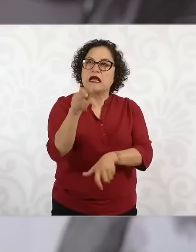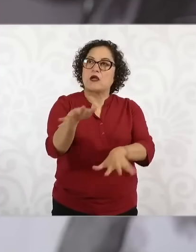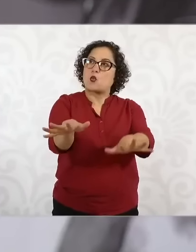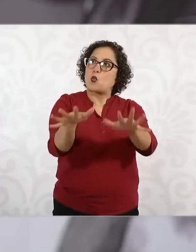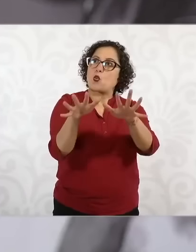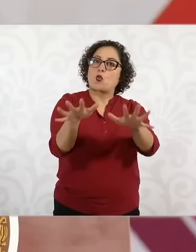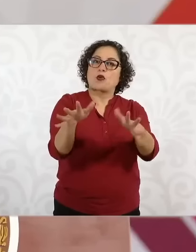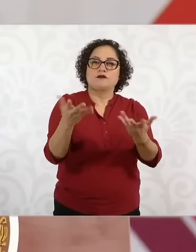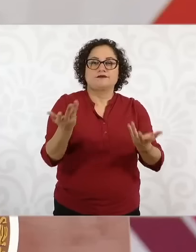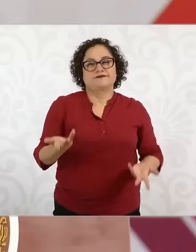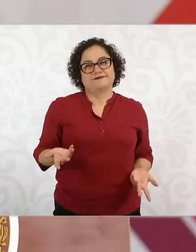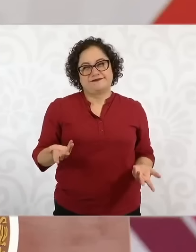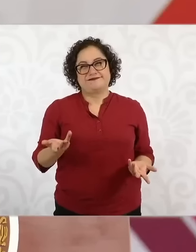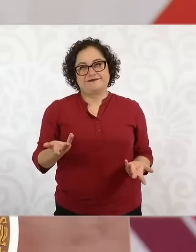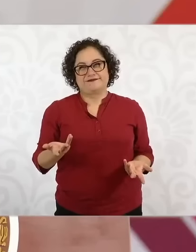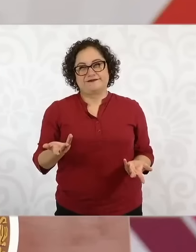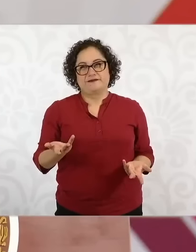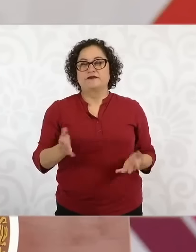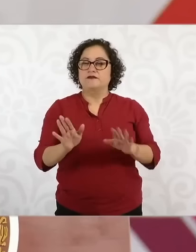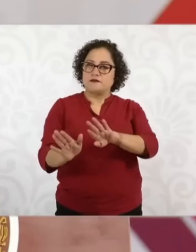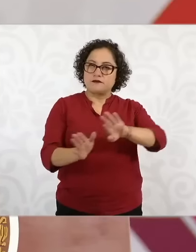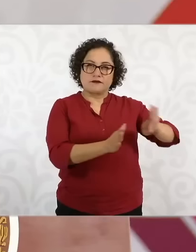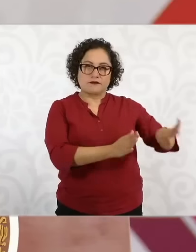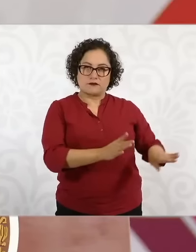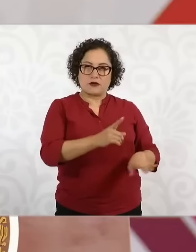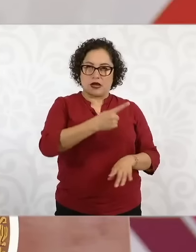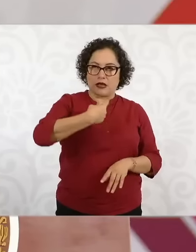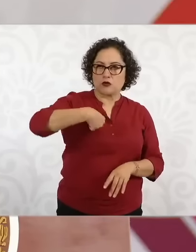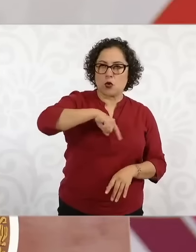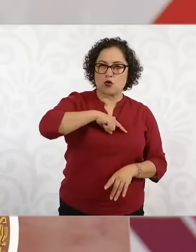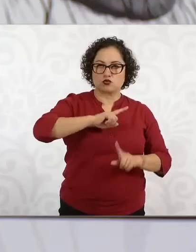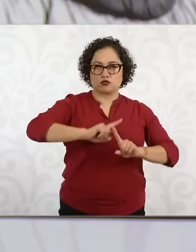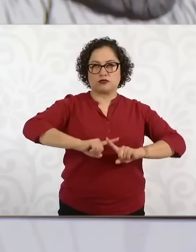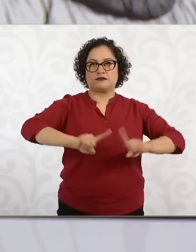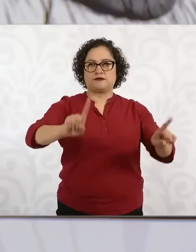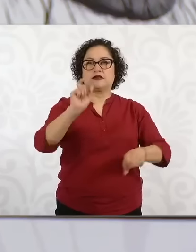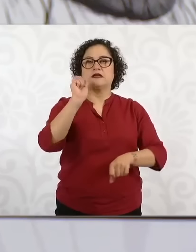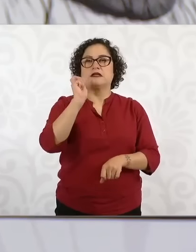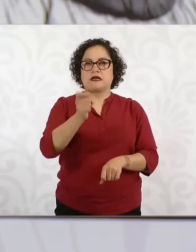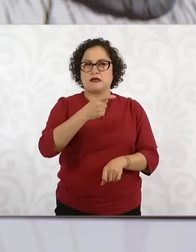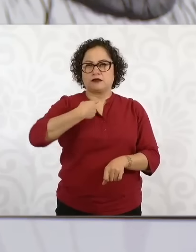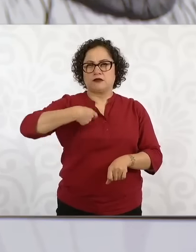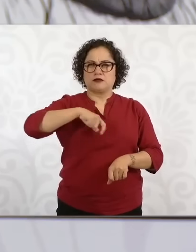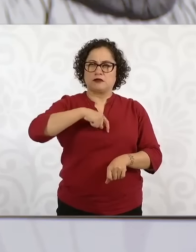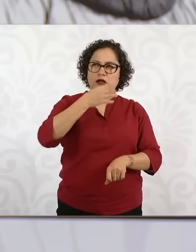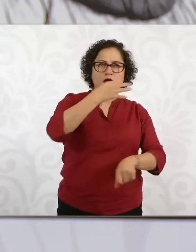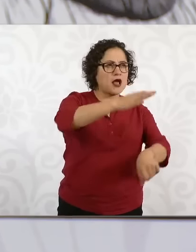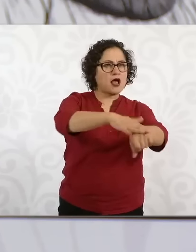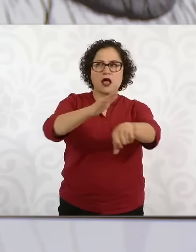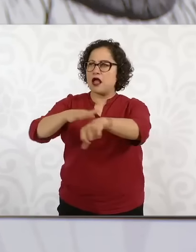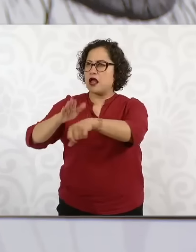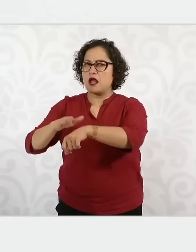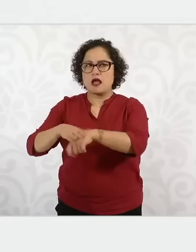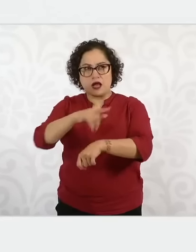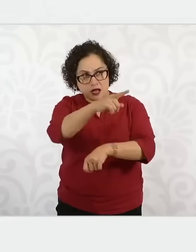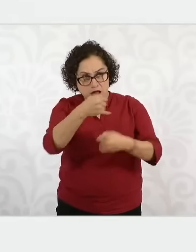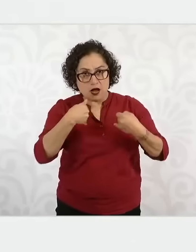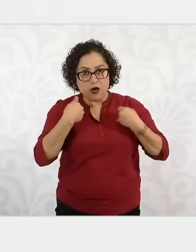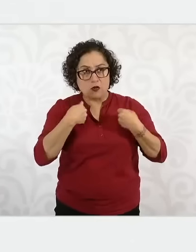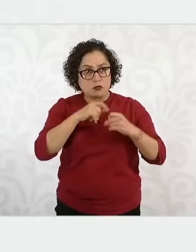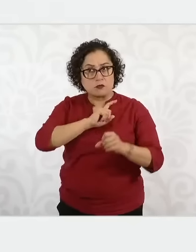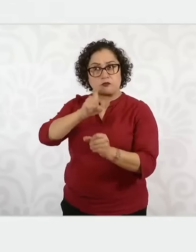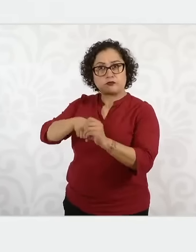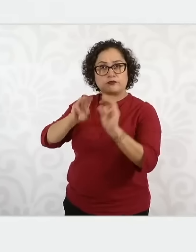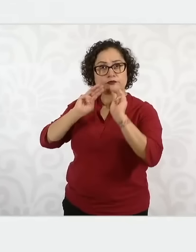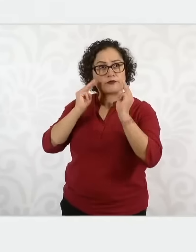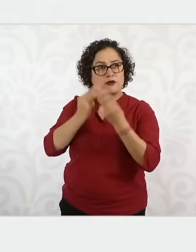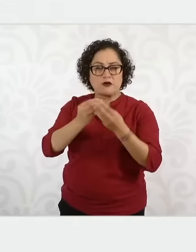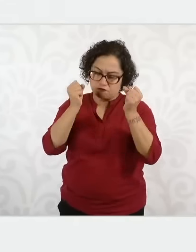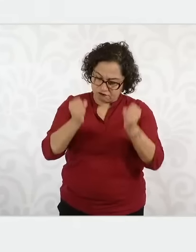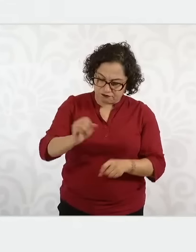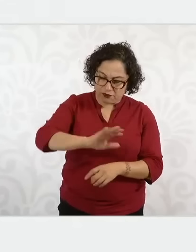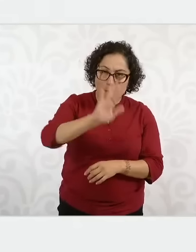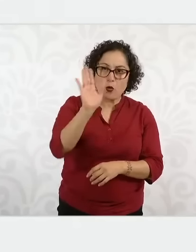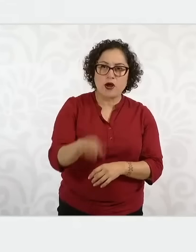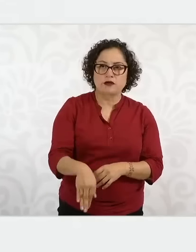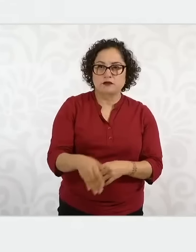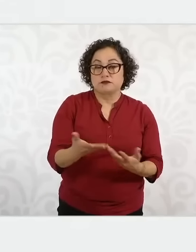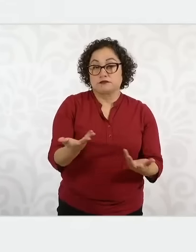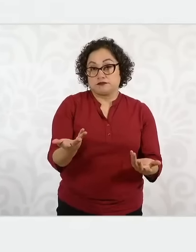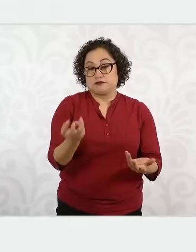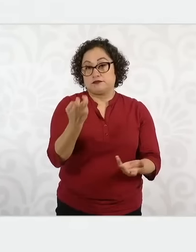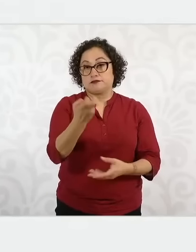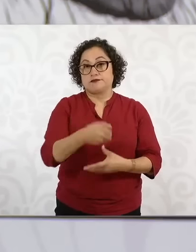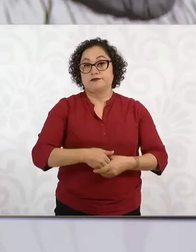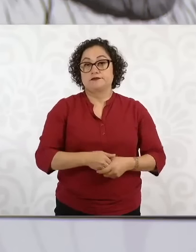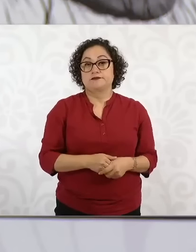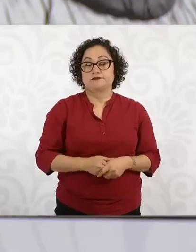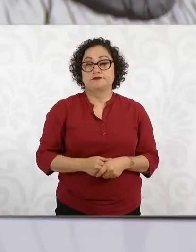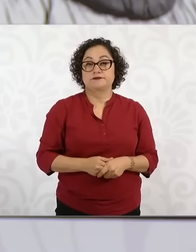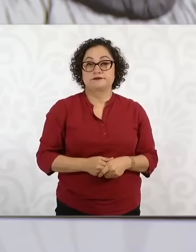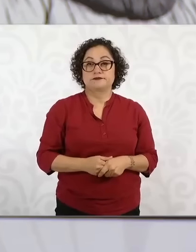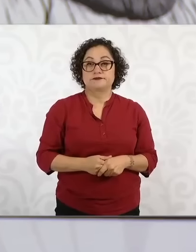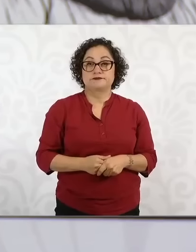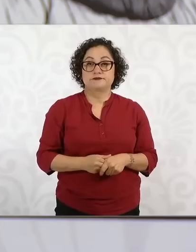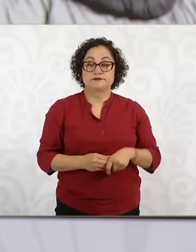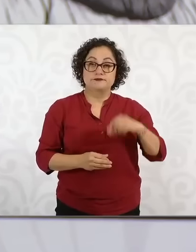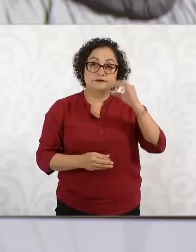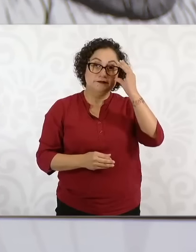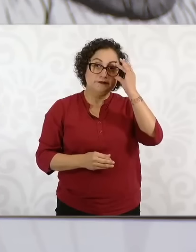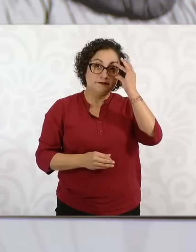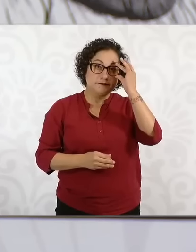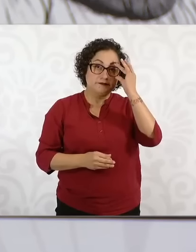dicho nosotros a las y a los jóvenes? Acercarse a un grupo delincuencial es acercarse a la muerte.